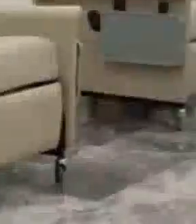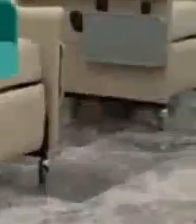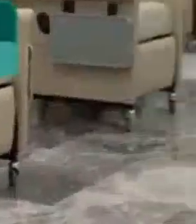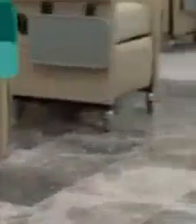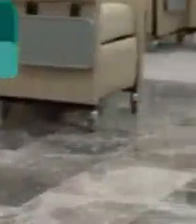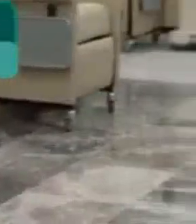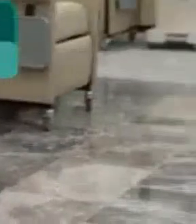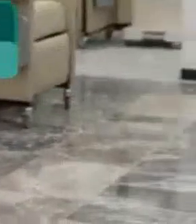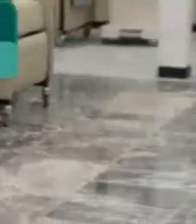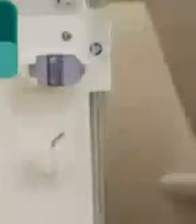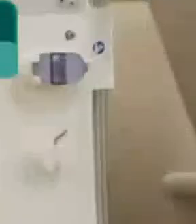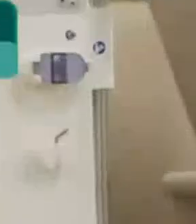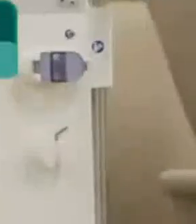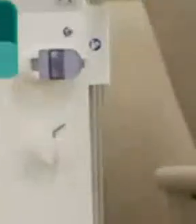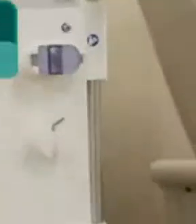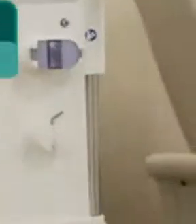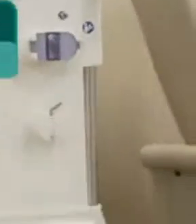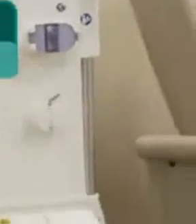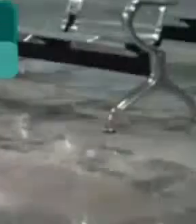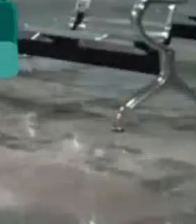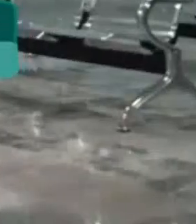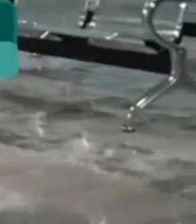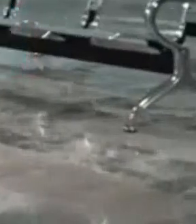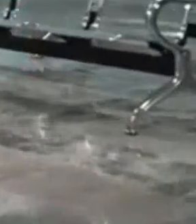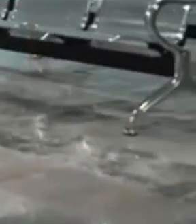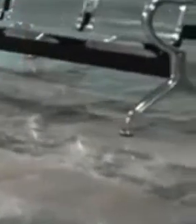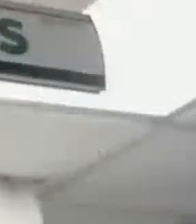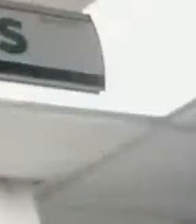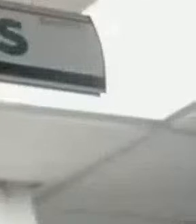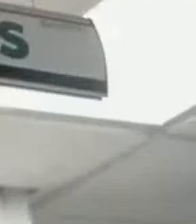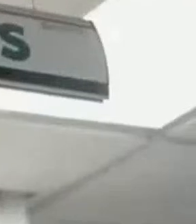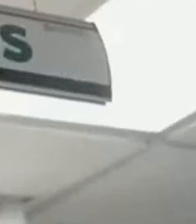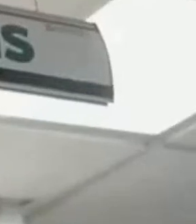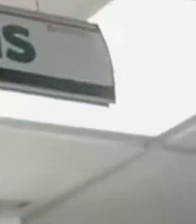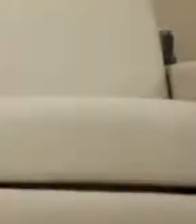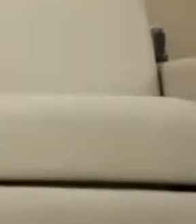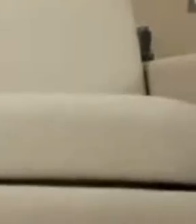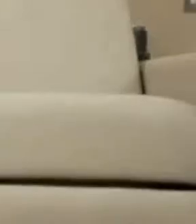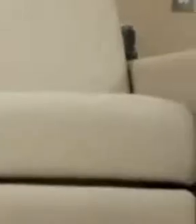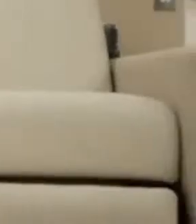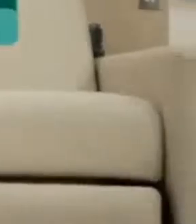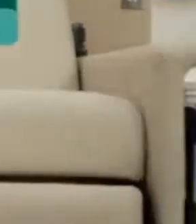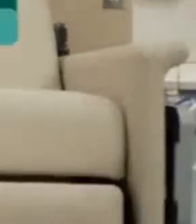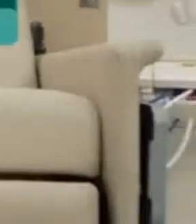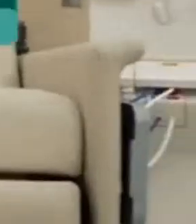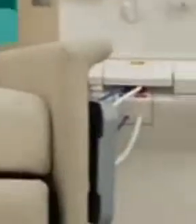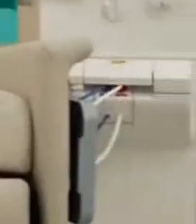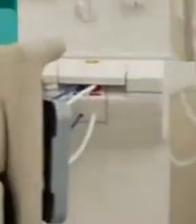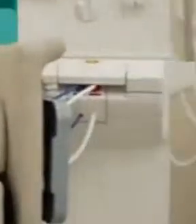una inversión de 94 millones de pesos ampliamos la unidad de hemodiálisis pasando de 24 a 41